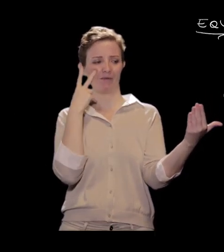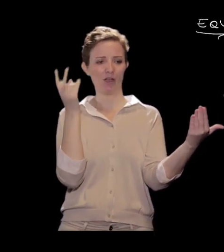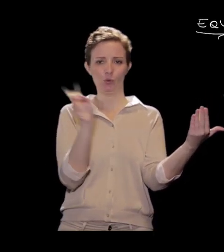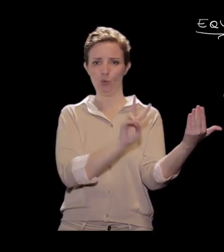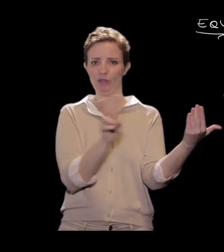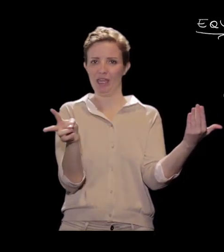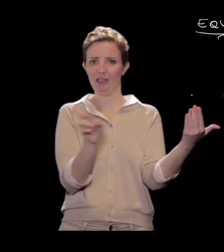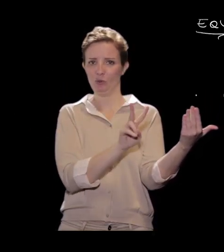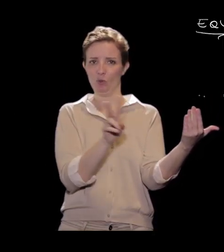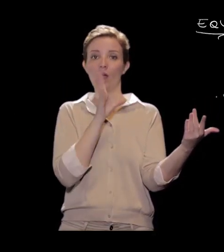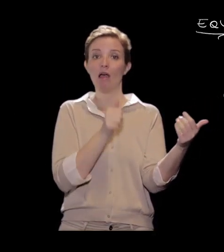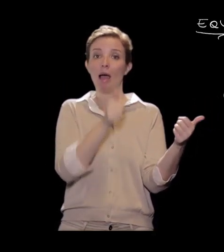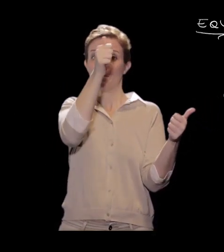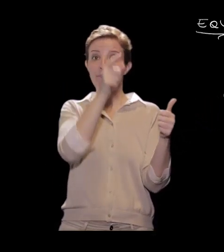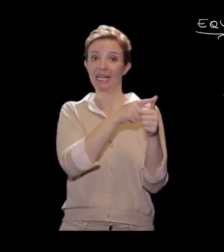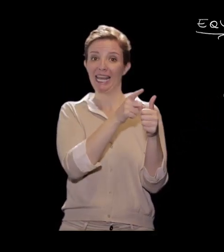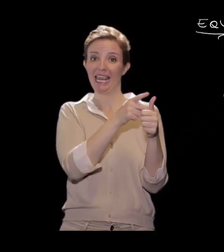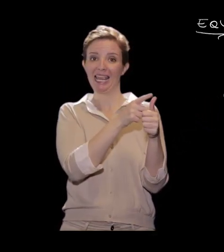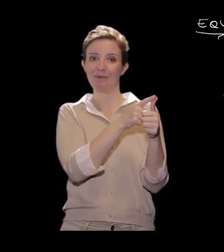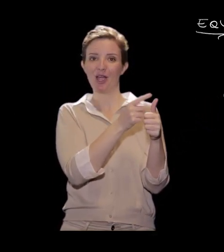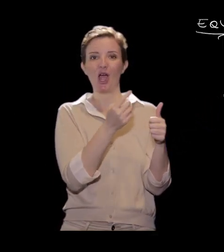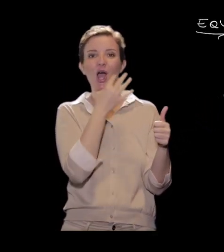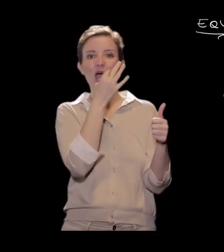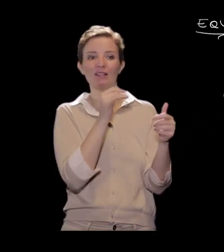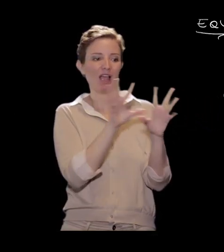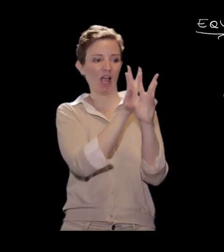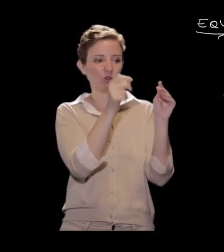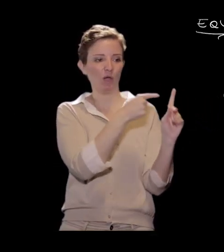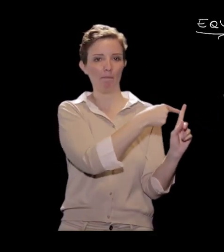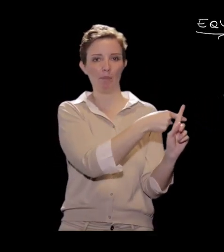nel primo caso, dove tutti i termini sono positivi,